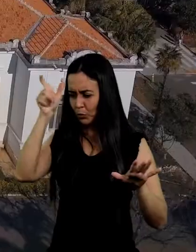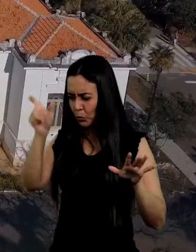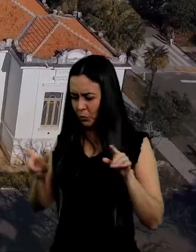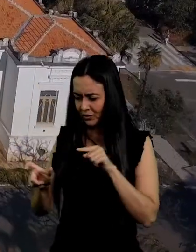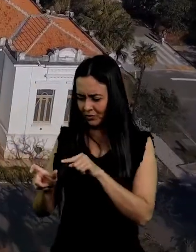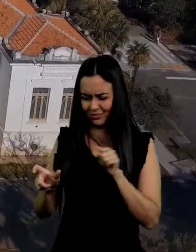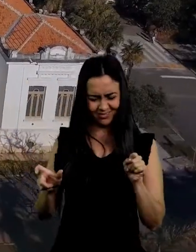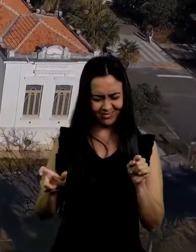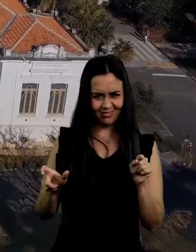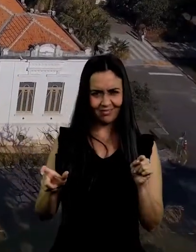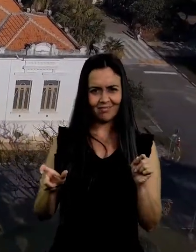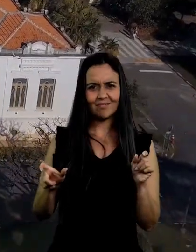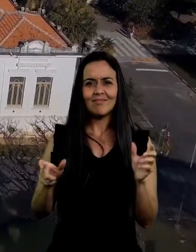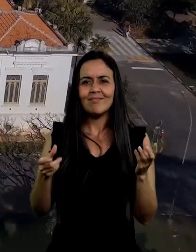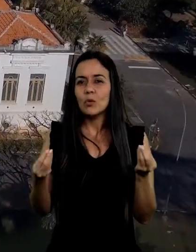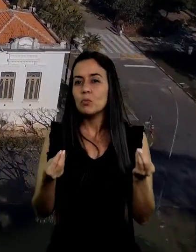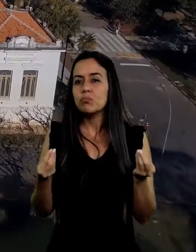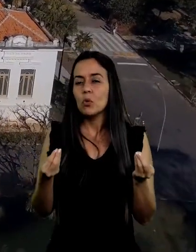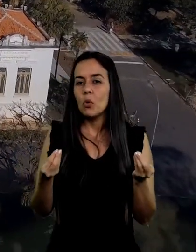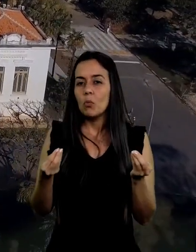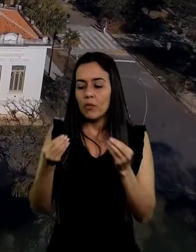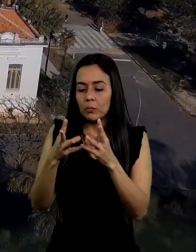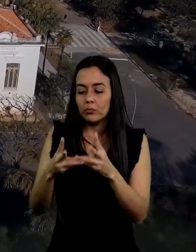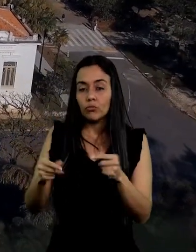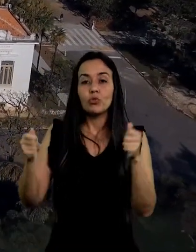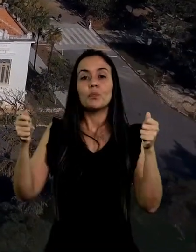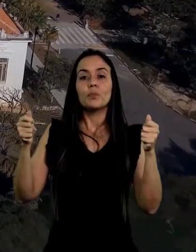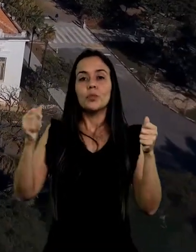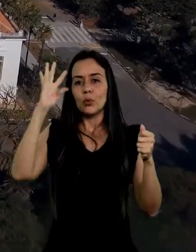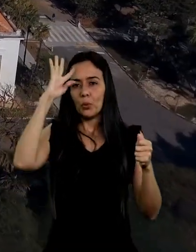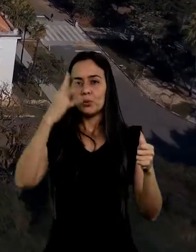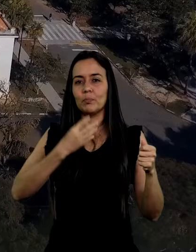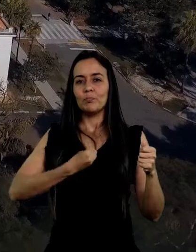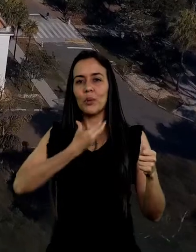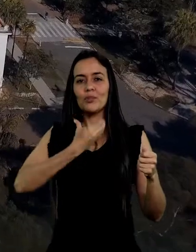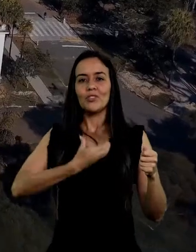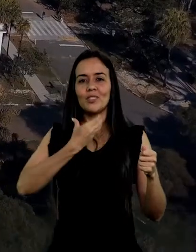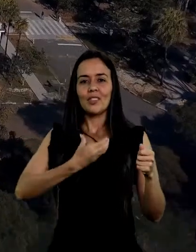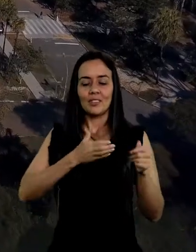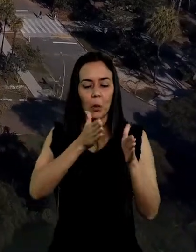Ou ele é um espírito passageiro, que nem o espírito de Natal, que dá e passa?